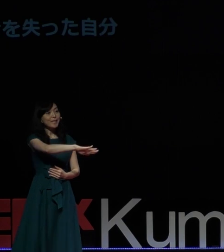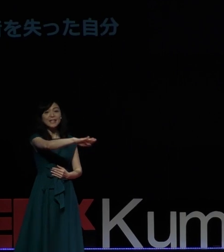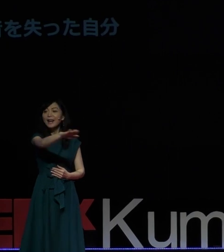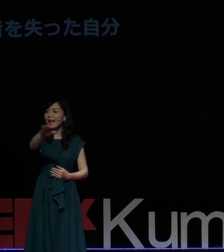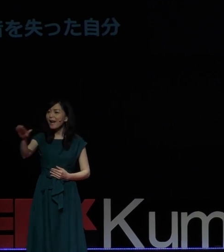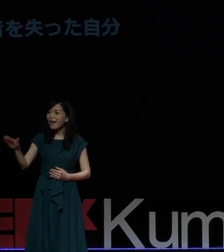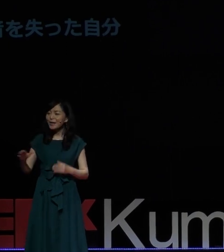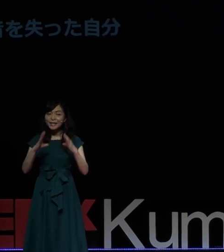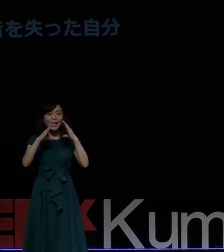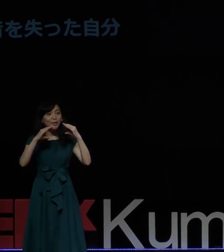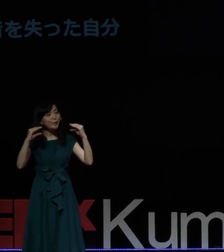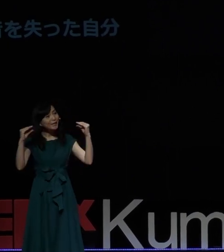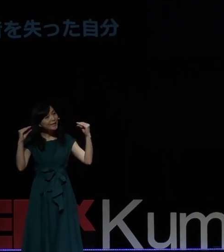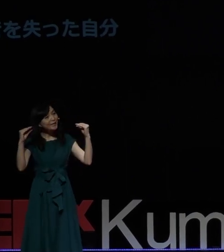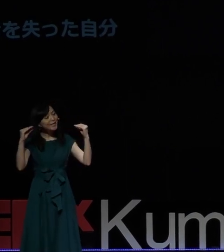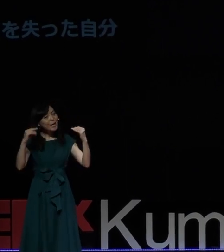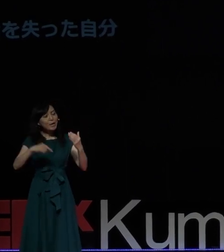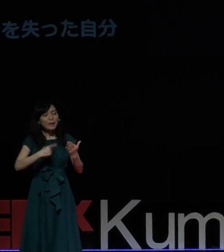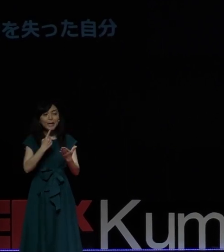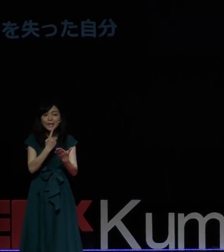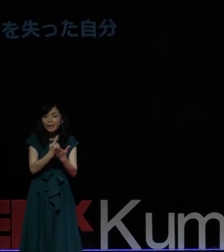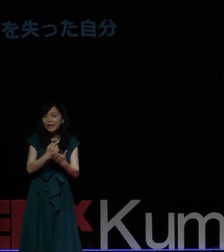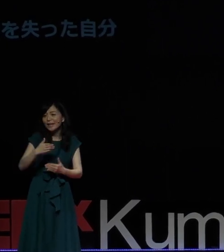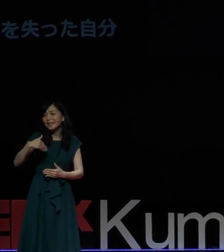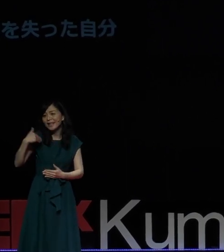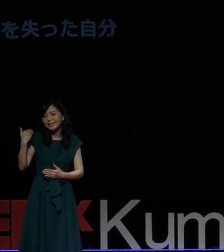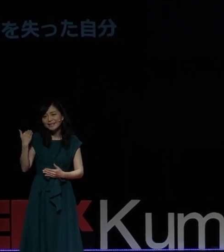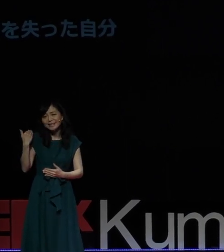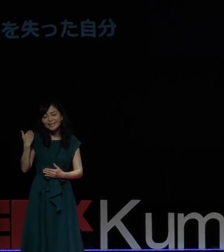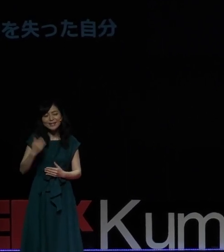Aunque todos estén riendo soy la única que no lo sabe.